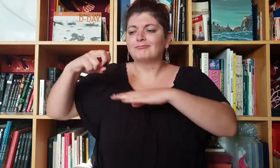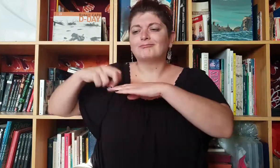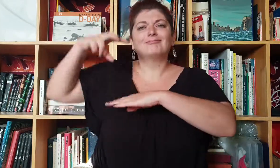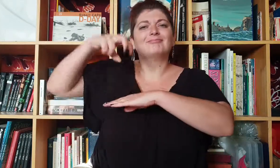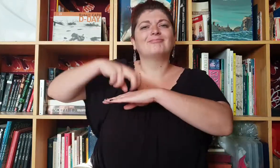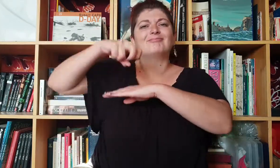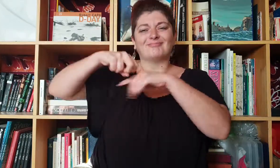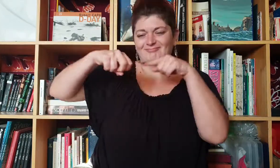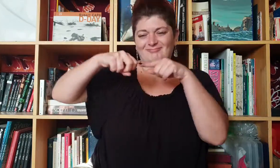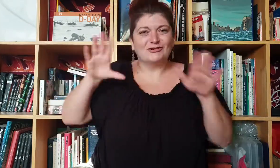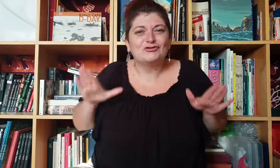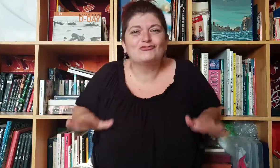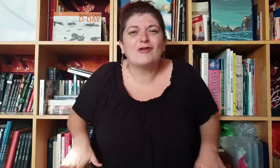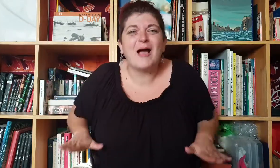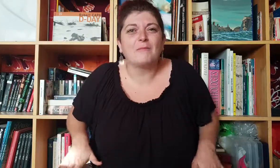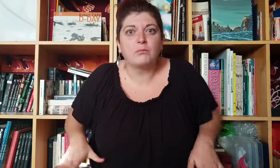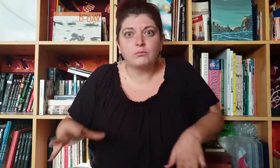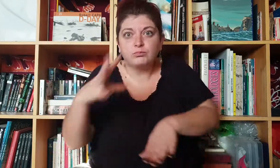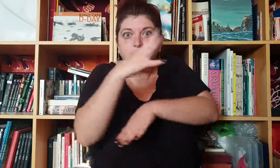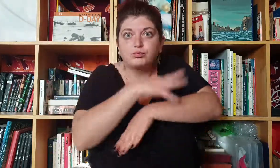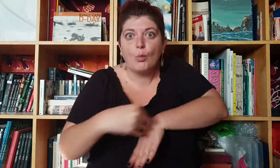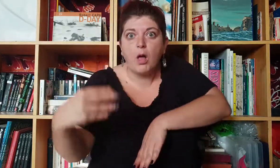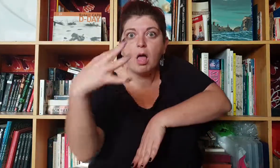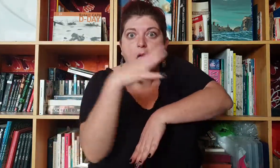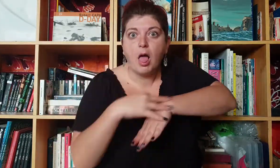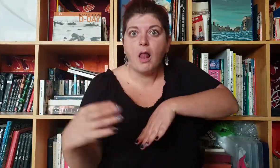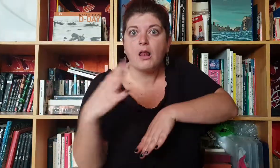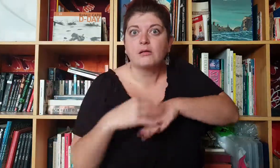C'est parce que Gertrude a des poils aux pattes !